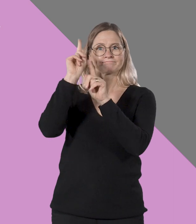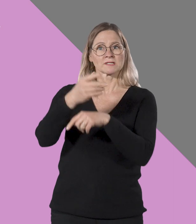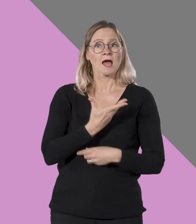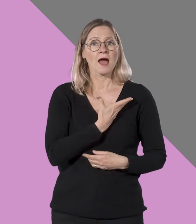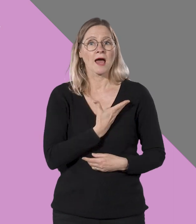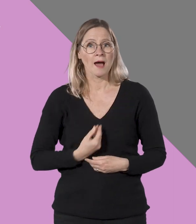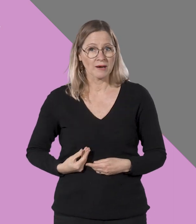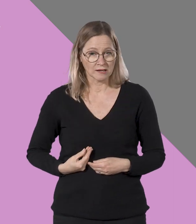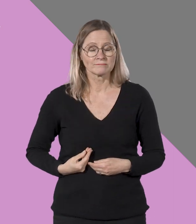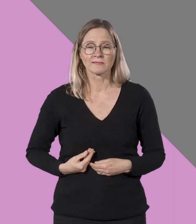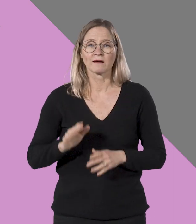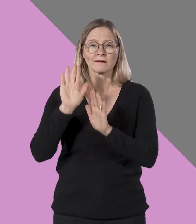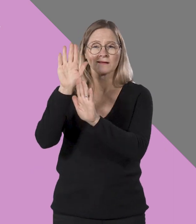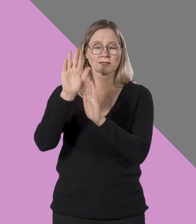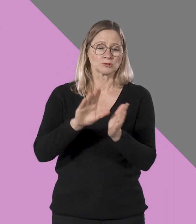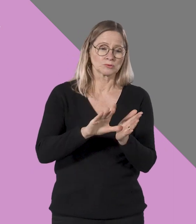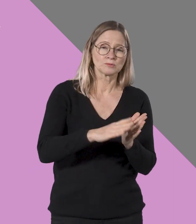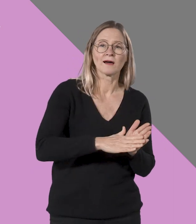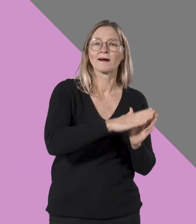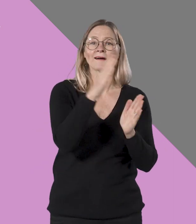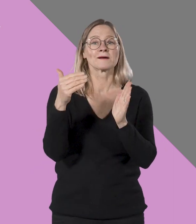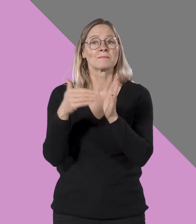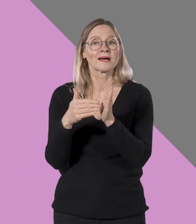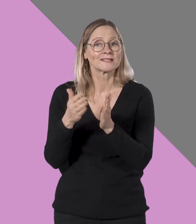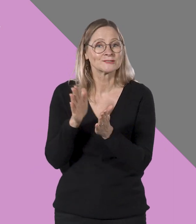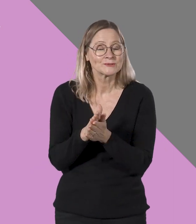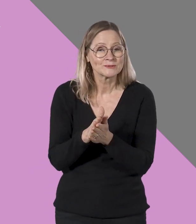Haaparannassa syyskuusta marraskuuhun.